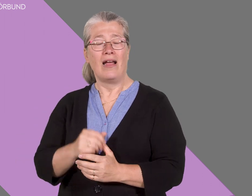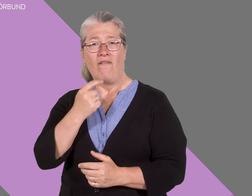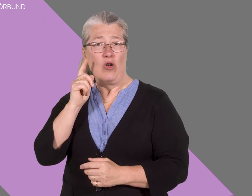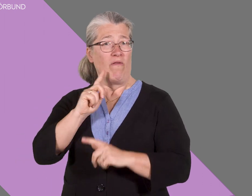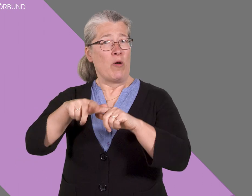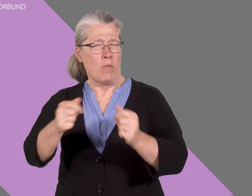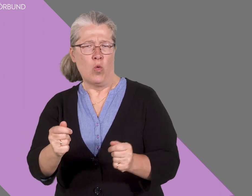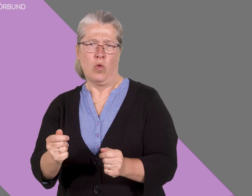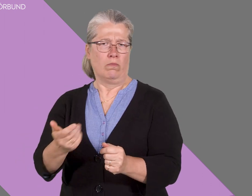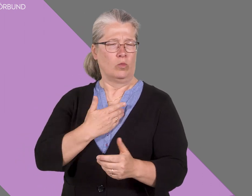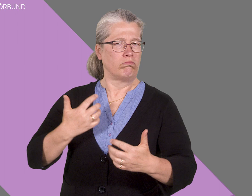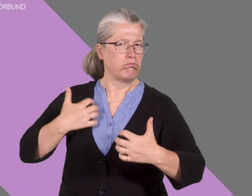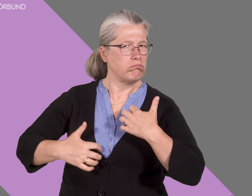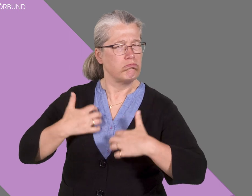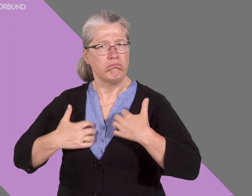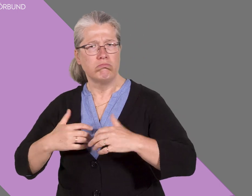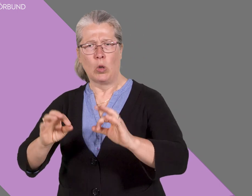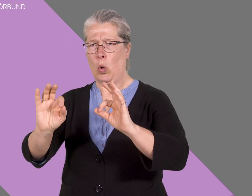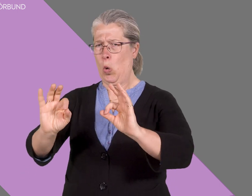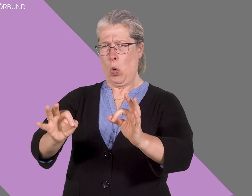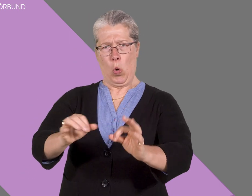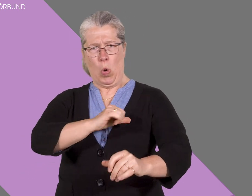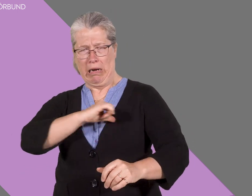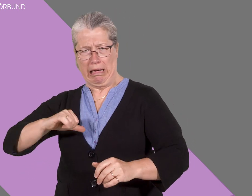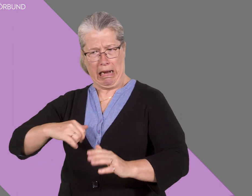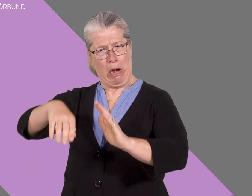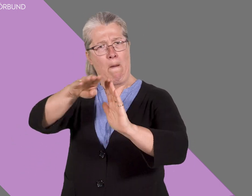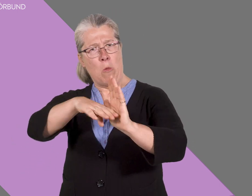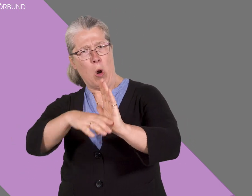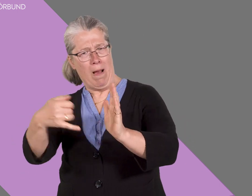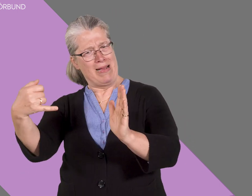Finlands Dövas Förbund är ytterst oroat över hur teckenspråken -